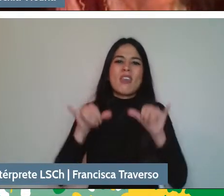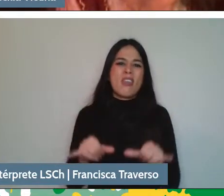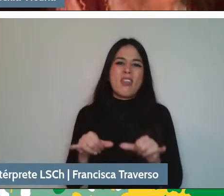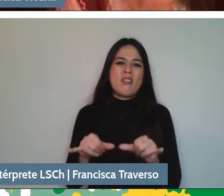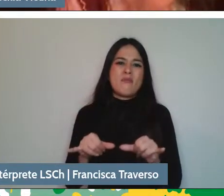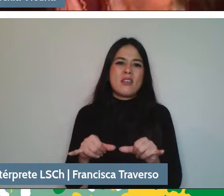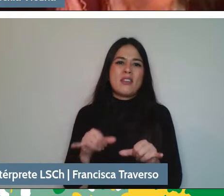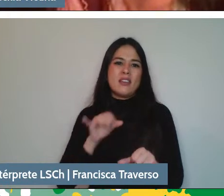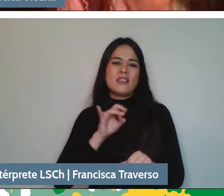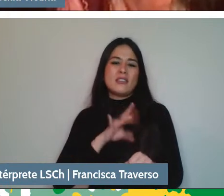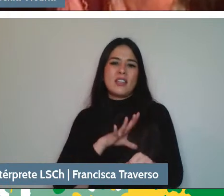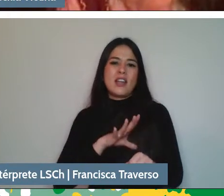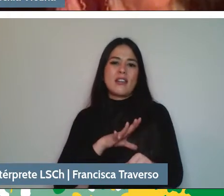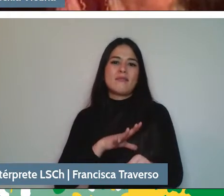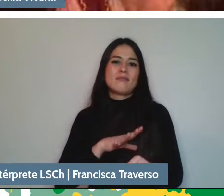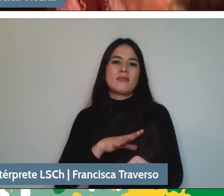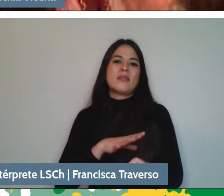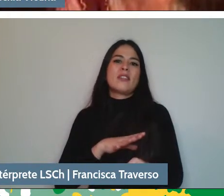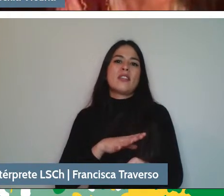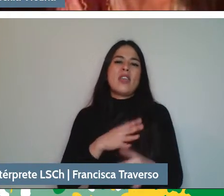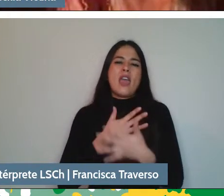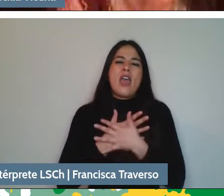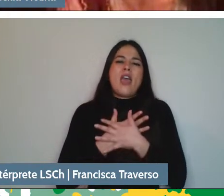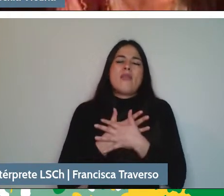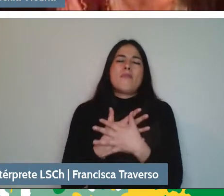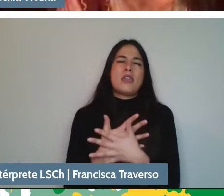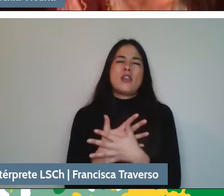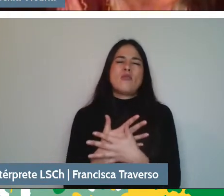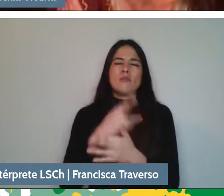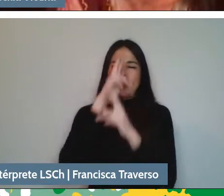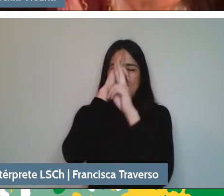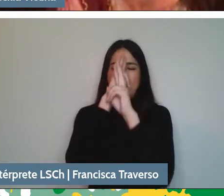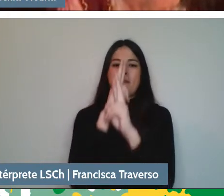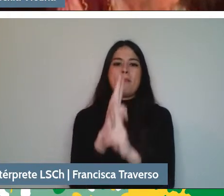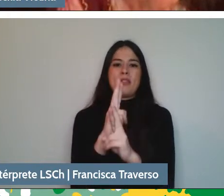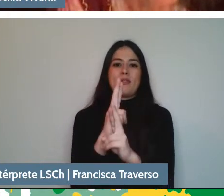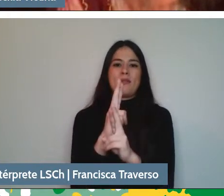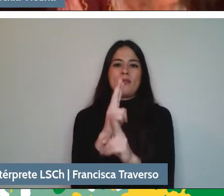y admiro y respeto con todo mi corazón a las personas como tú